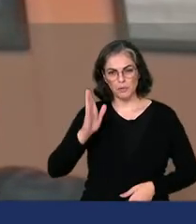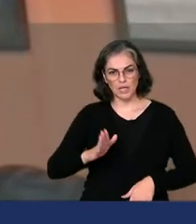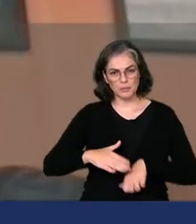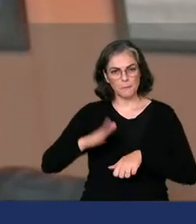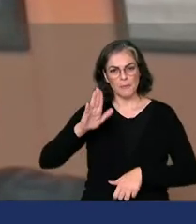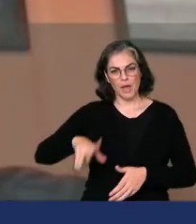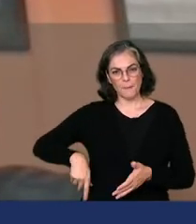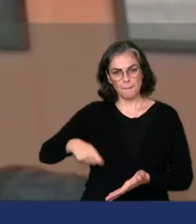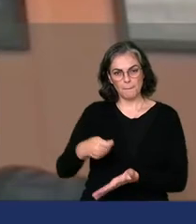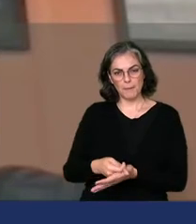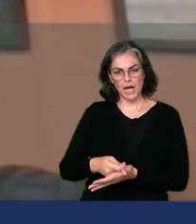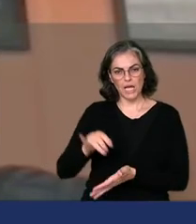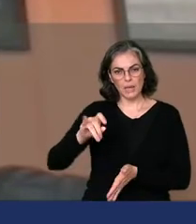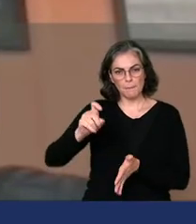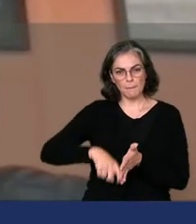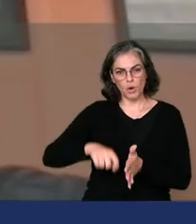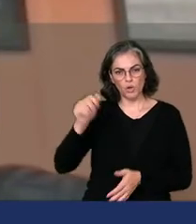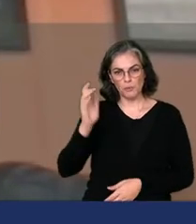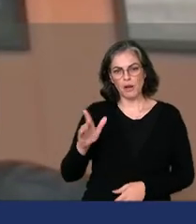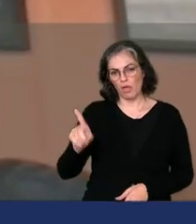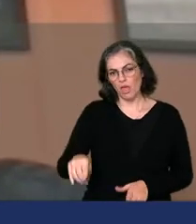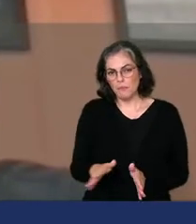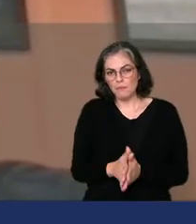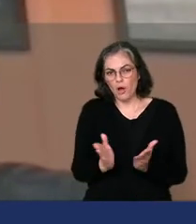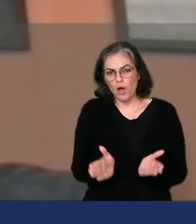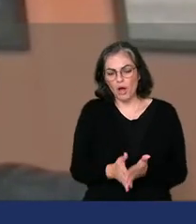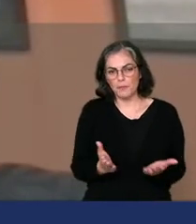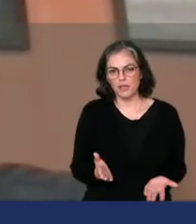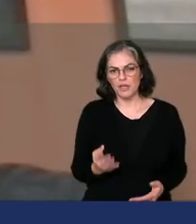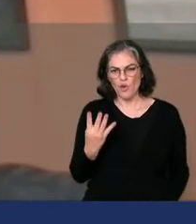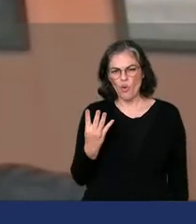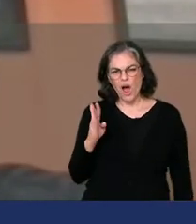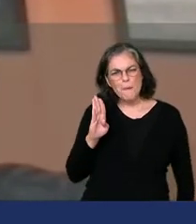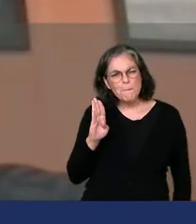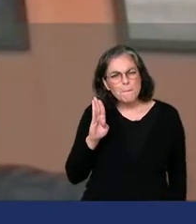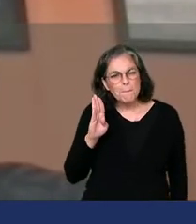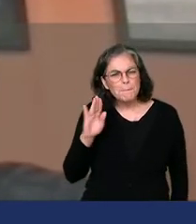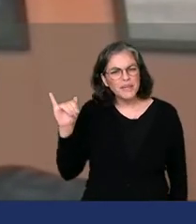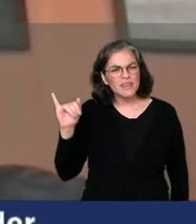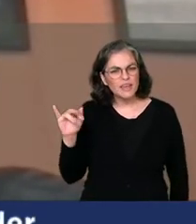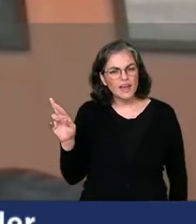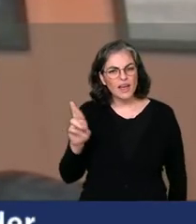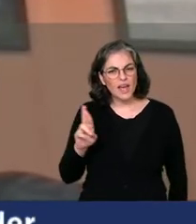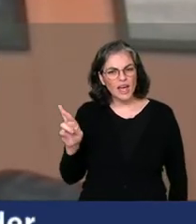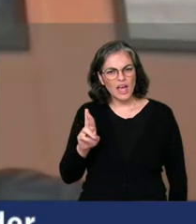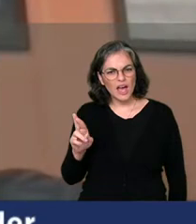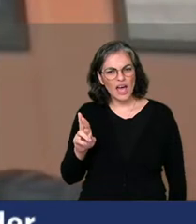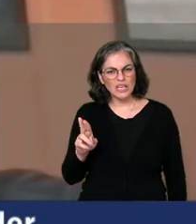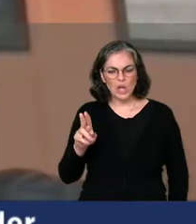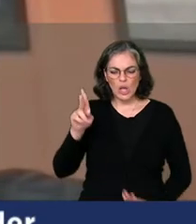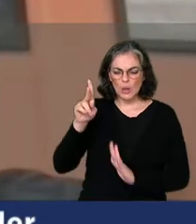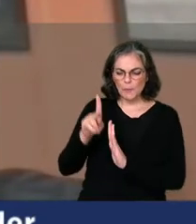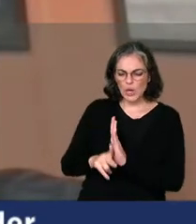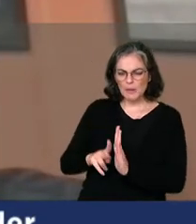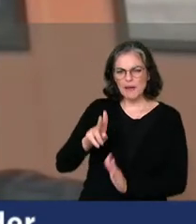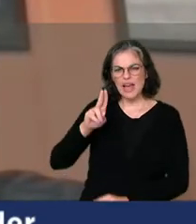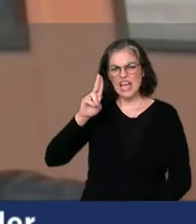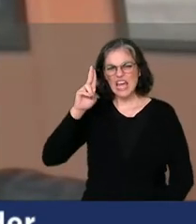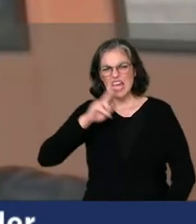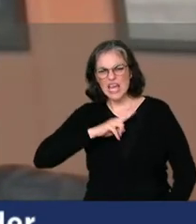BRASILEIRO, PAGADOR DE CONTAS, QUEM PAGA MAIS IMPOSTO NO BRASIL, POPULAÇÃO MAIS POBRE, DESTINAR QUASE 4 BILHÕES DE REAIS PARA PROGRAMA EMERGENCIAL